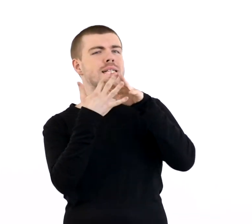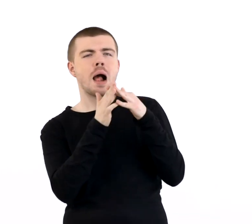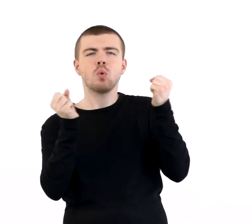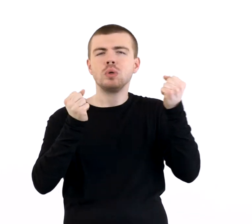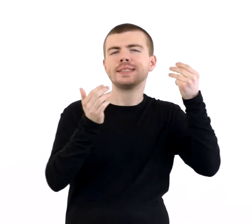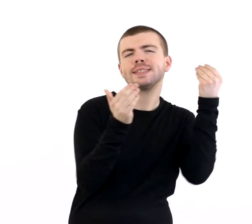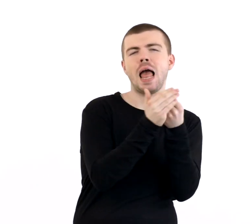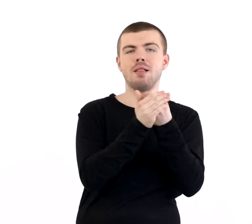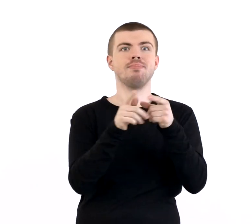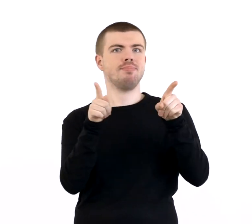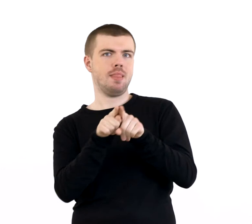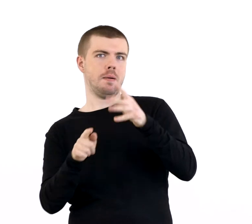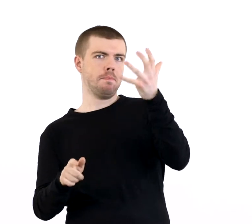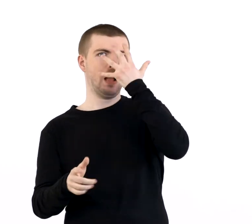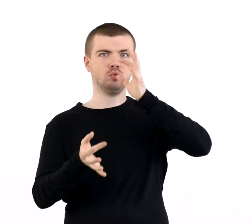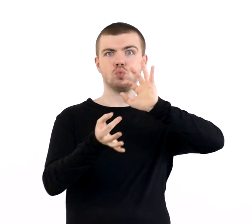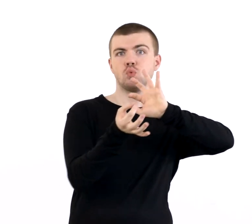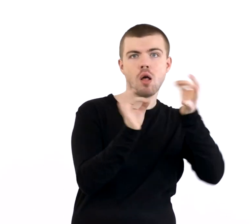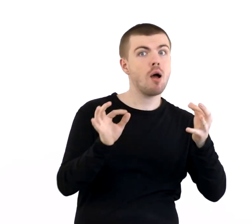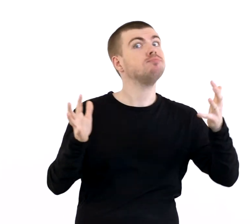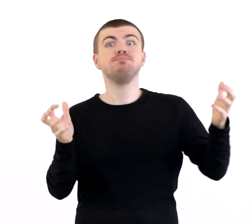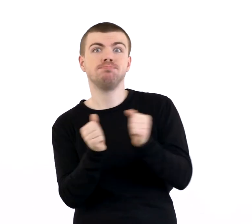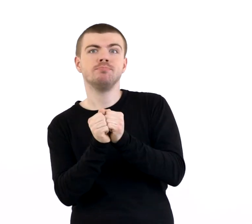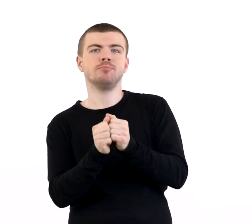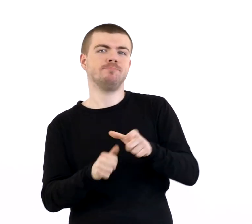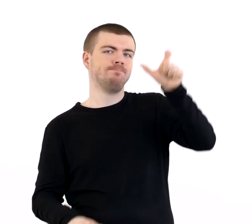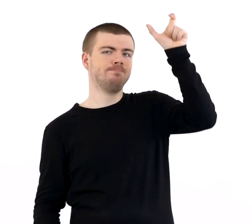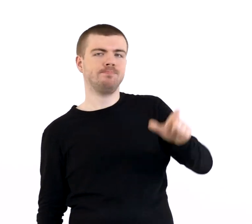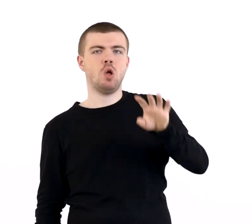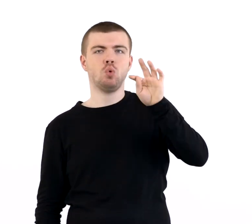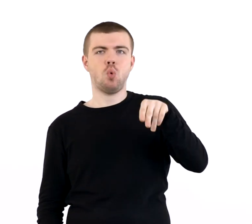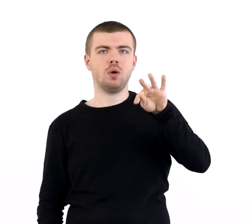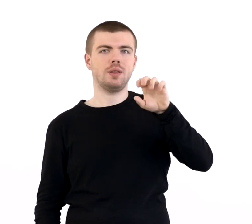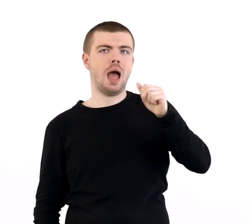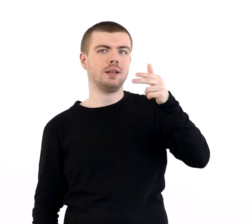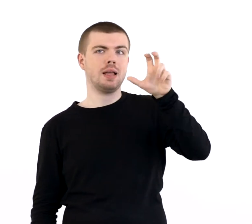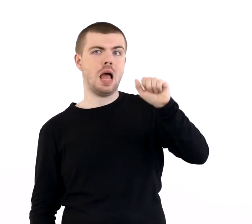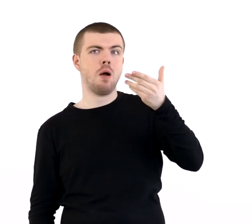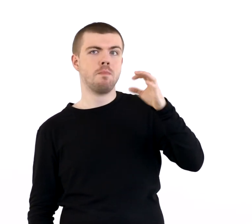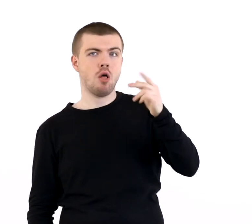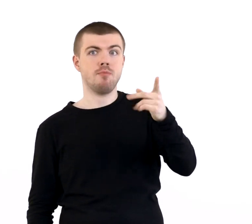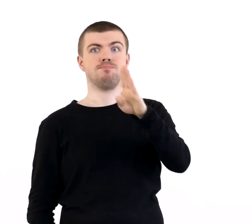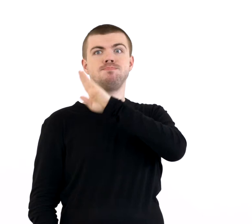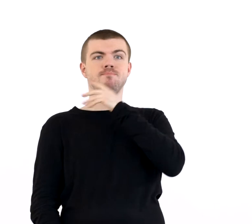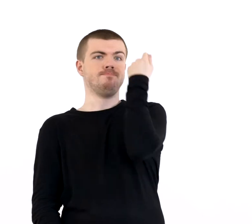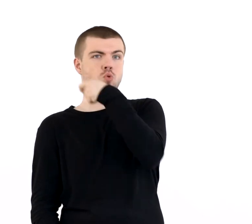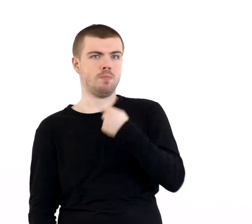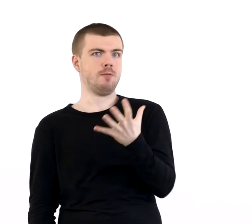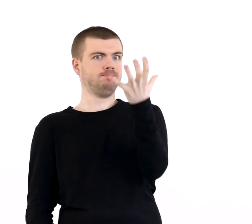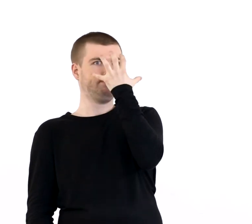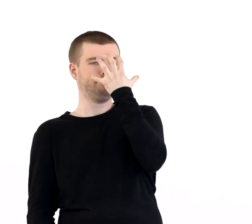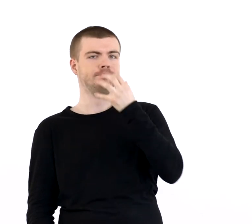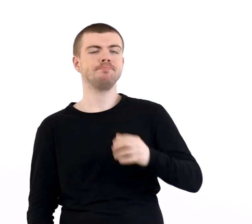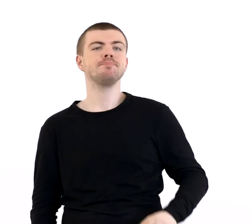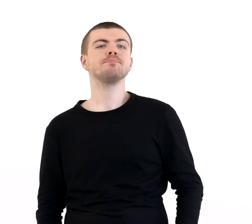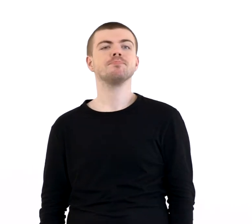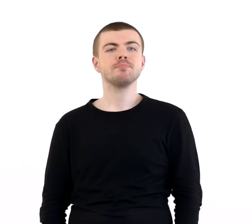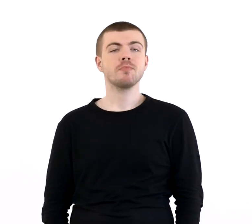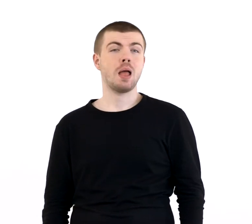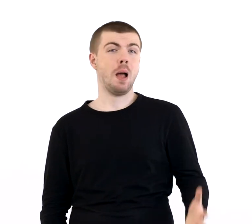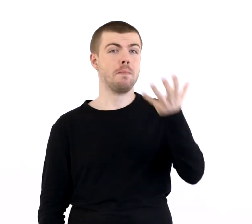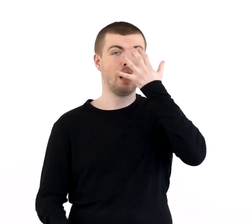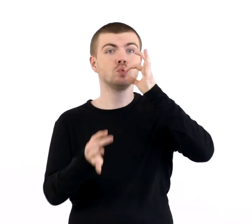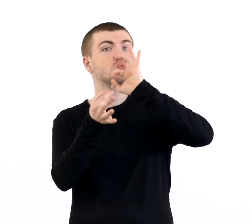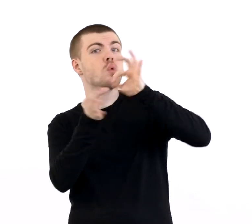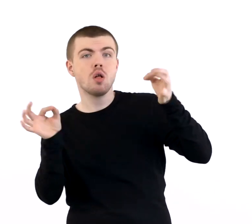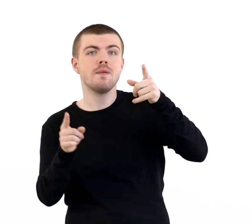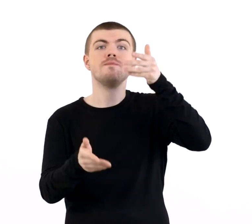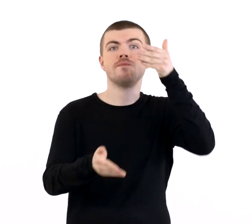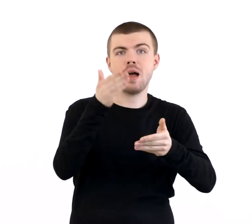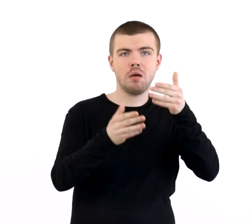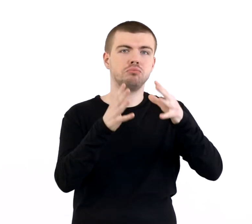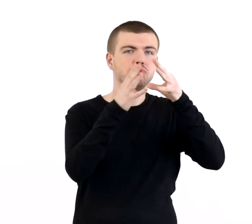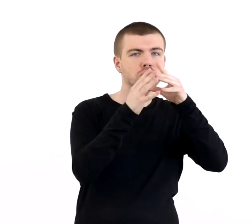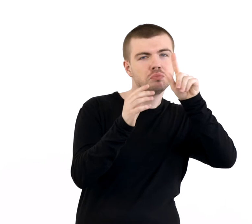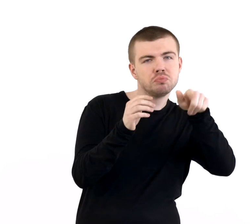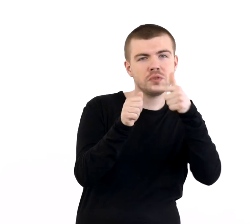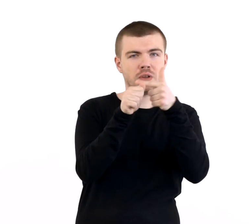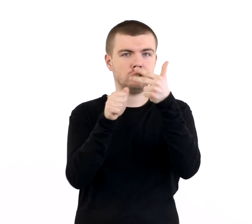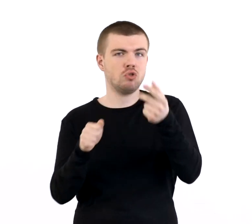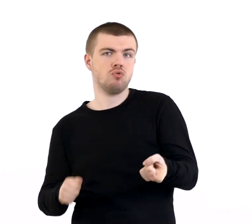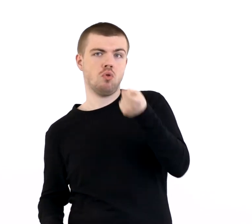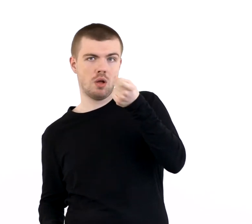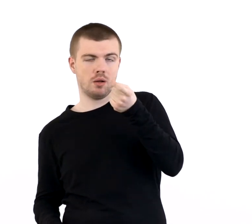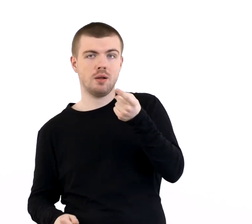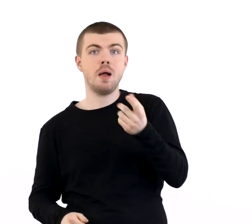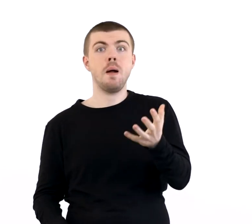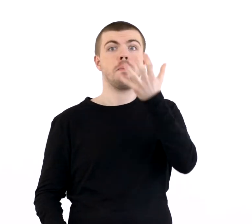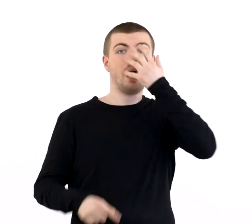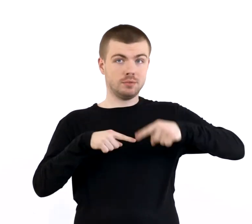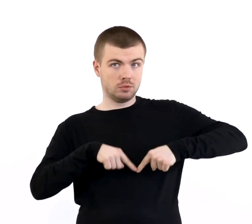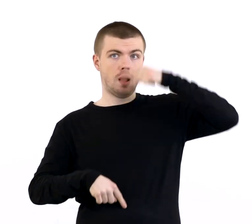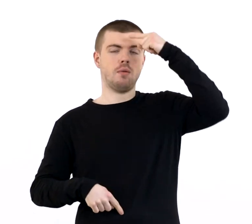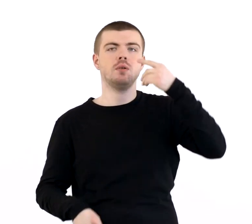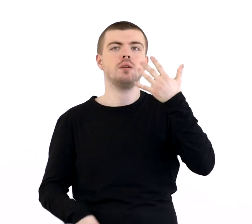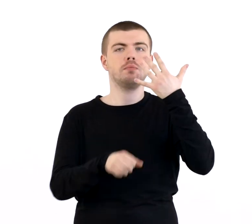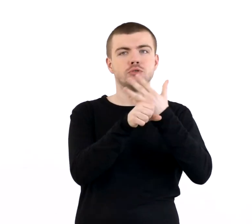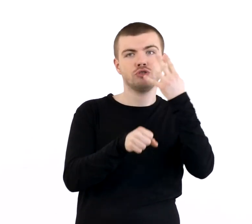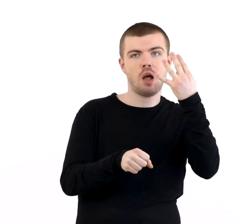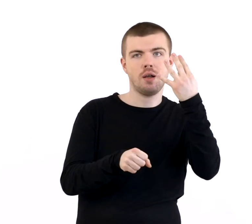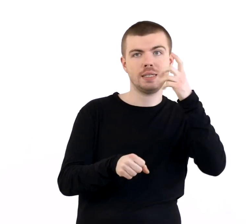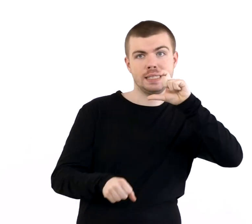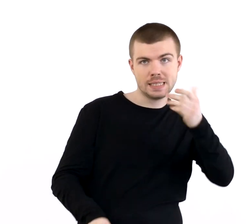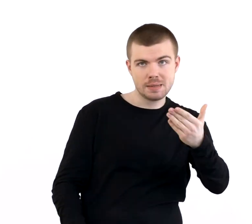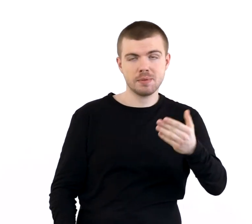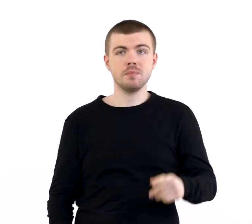Do cennych zabytków należy też „złota maska”, znaleziona na twarzy mumii (10,23 kg i 54 cm wys.)